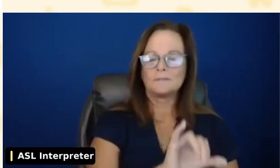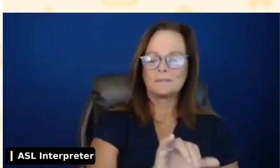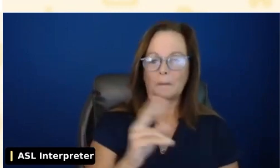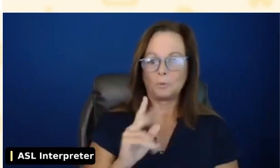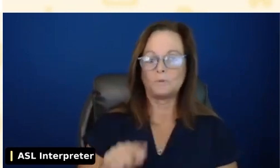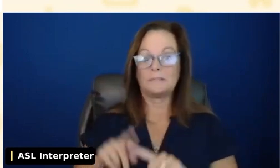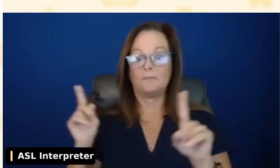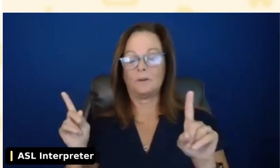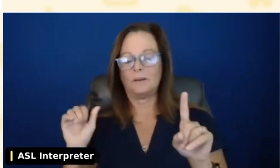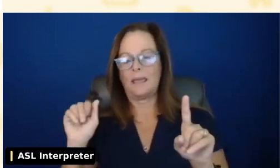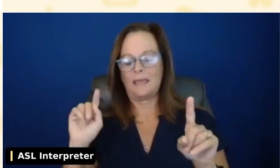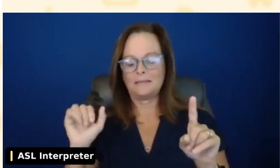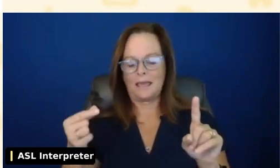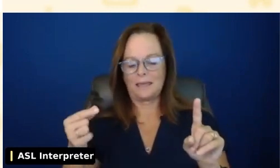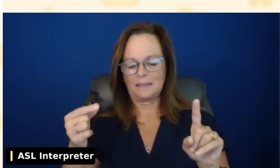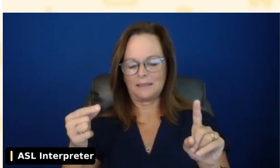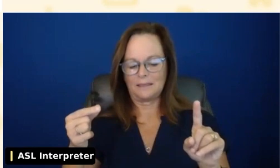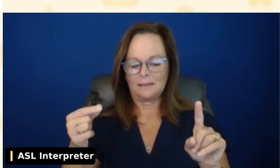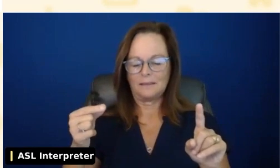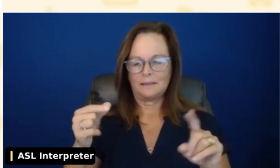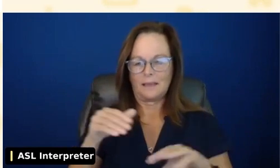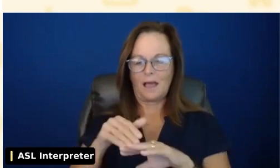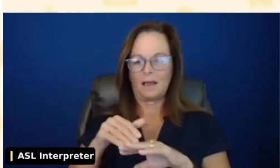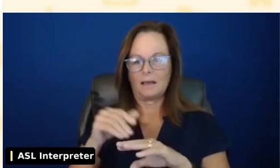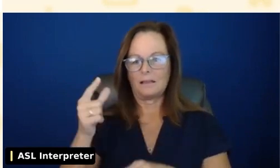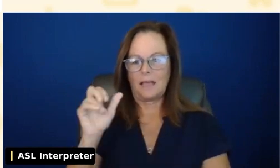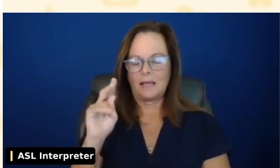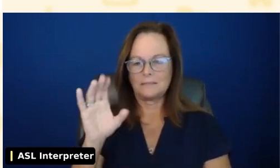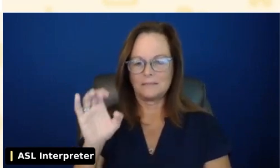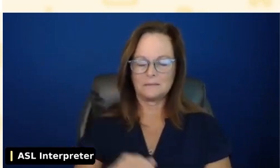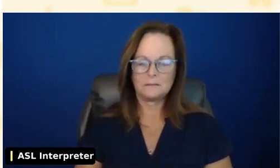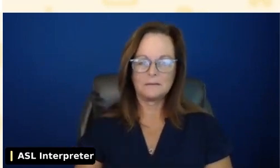Pero debes asegurarte de que sea accesible. Depende de tí. Nadie más puede quitarte eso.